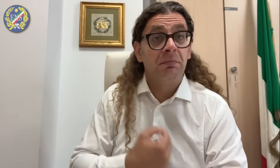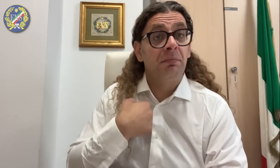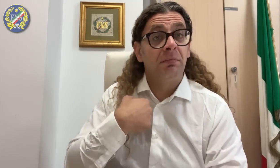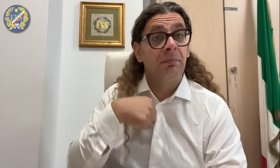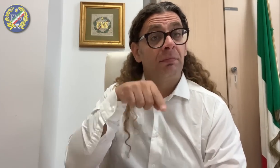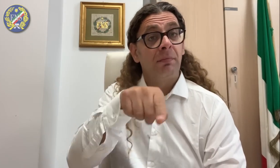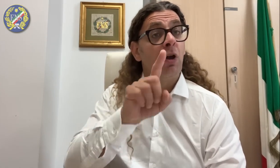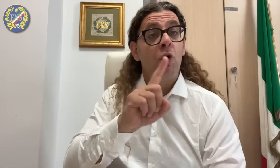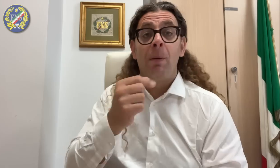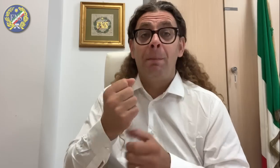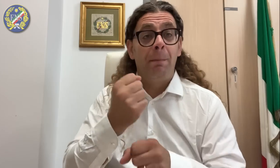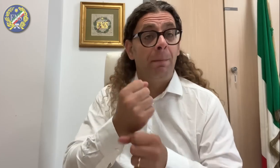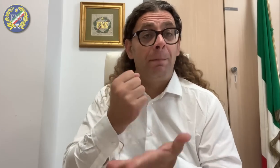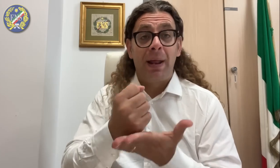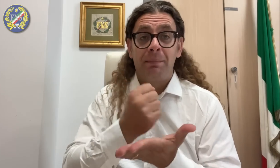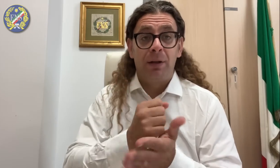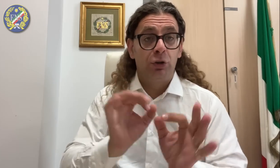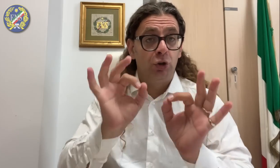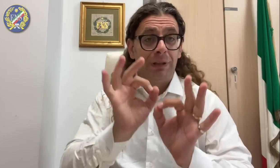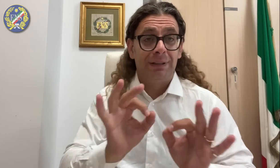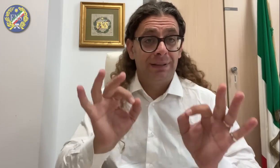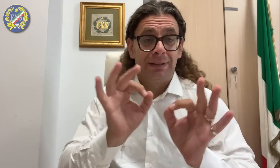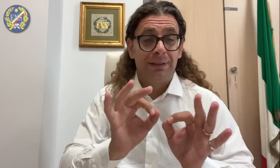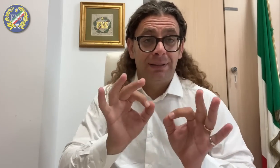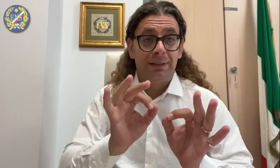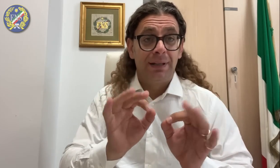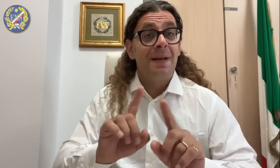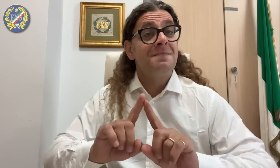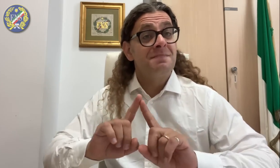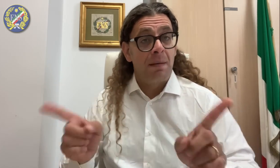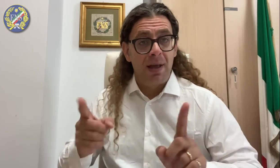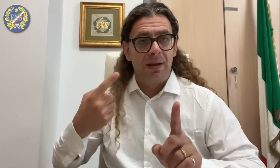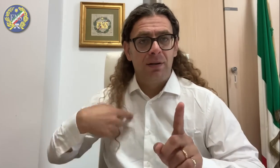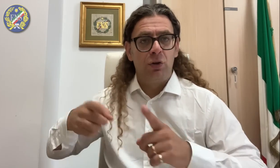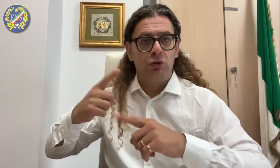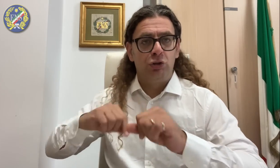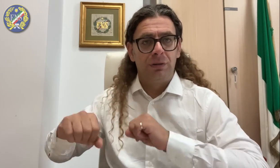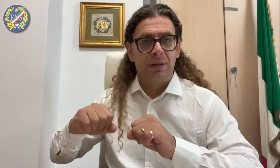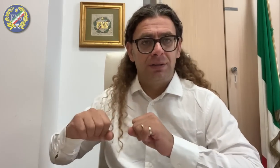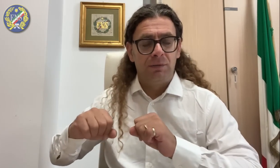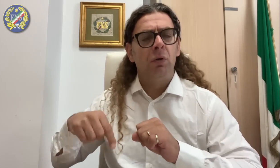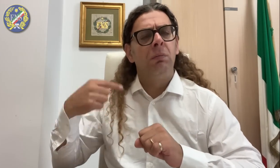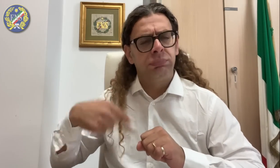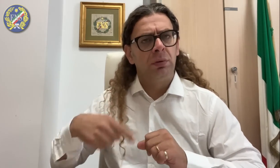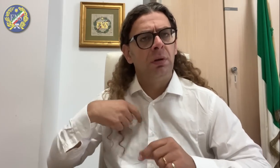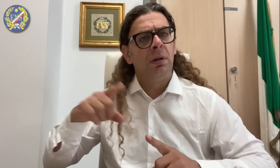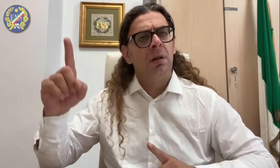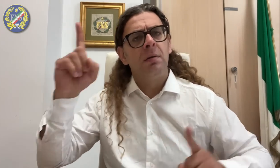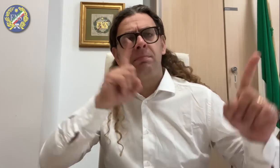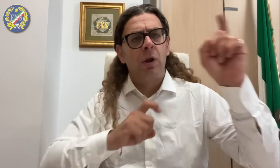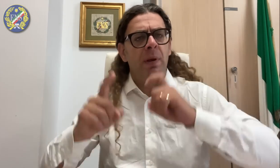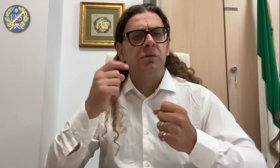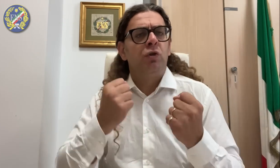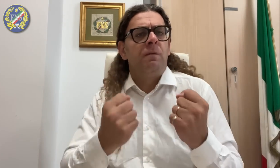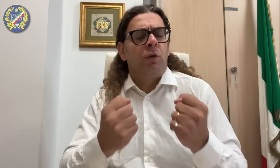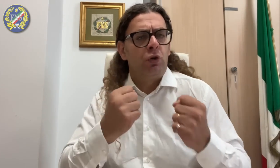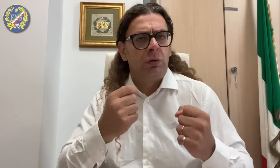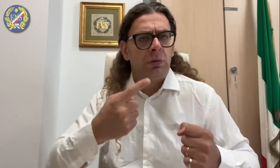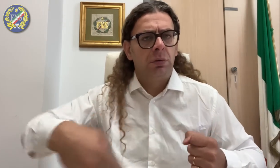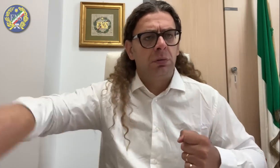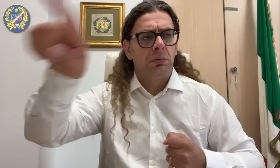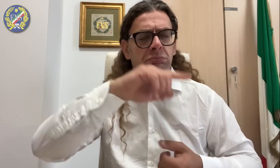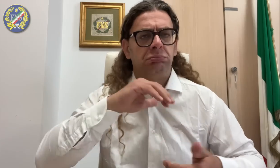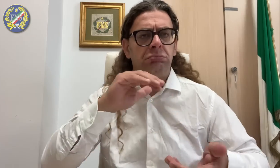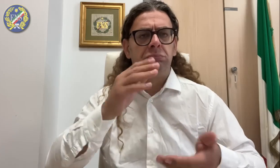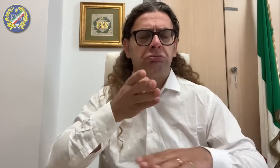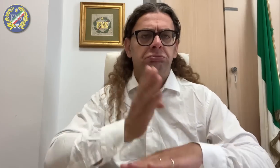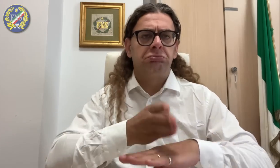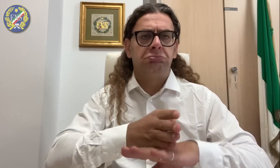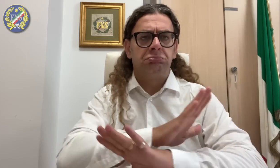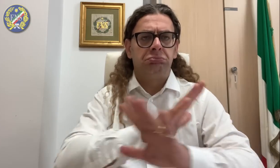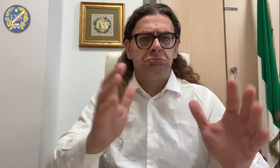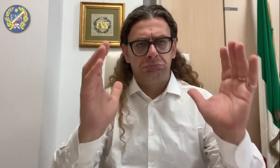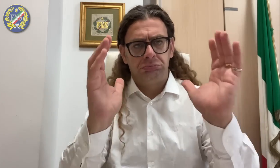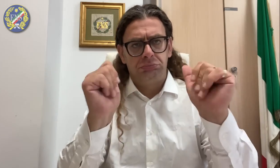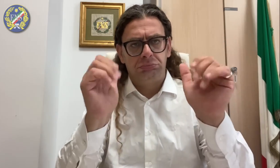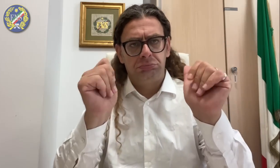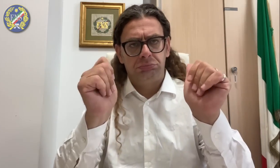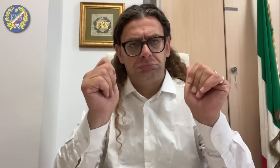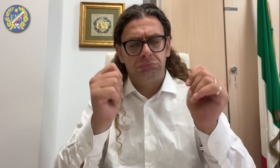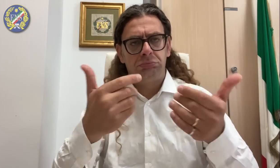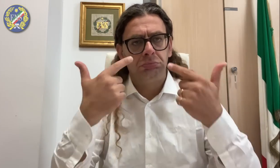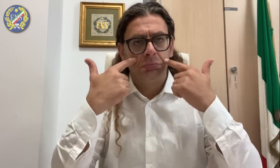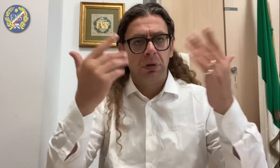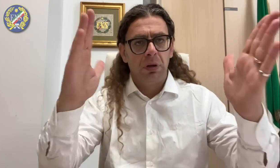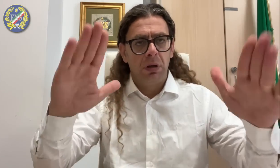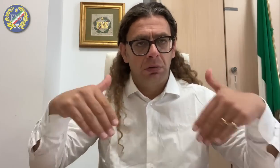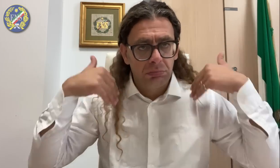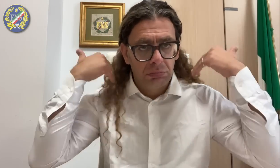Io personalmente e il Consiglio Direttivo non lo permetteremo. La nostra preoccupazione più grande riguarda la revoca della tessera da parte di alcuni soci